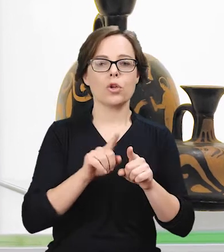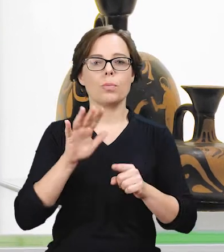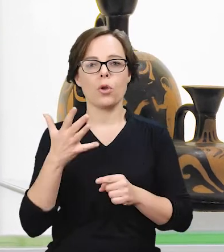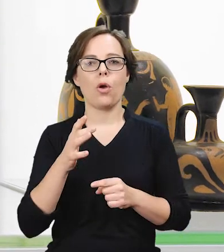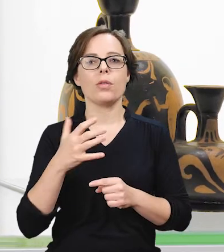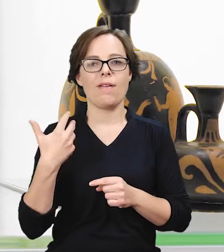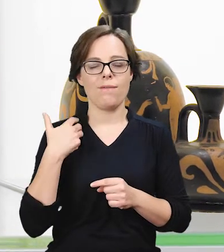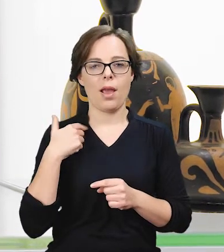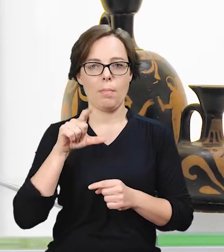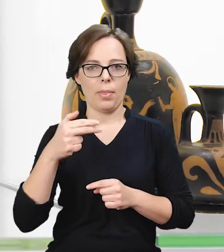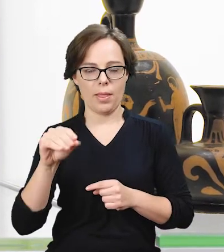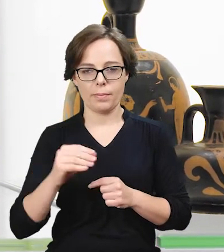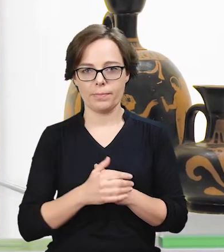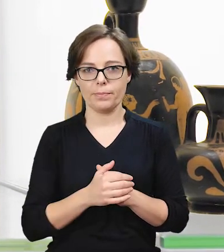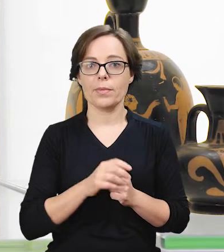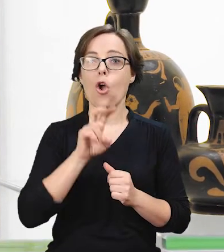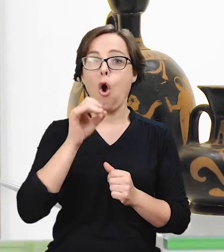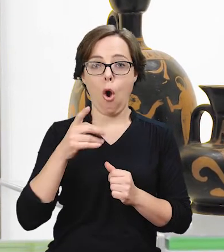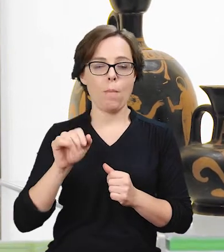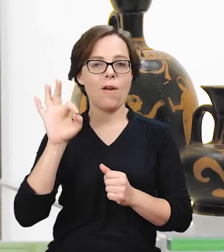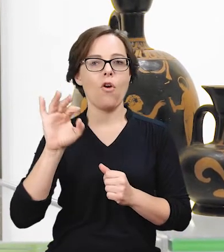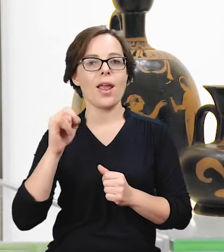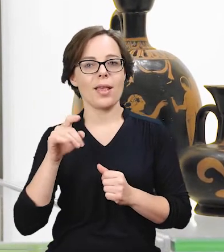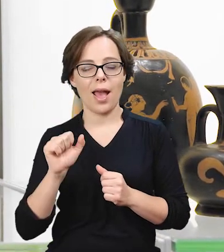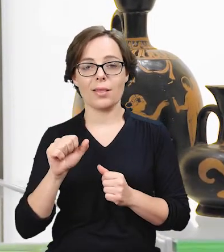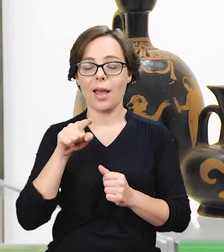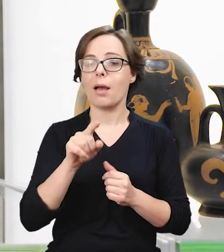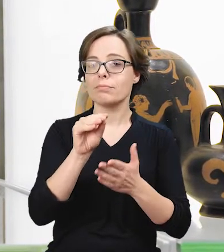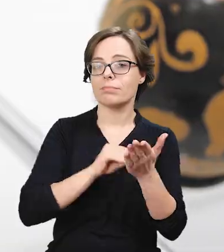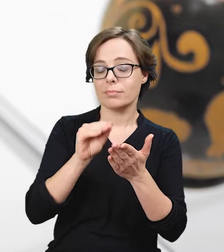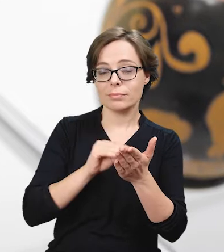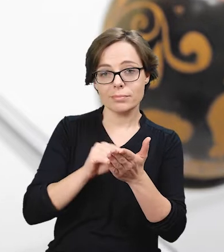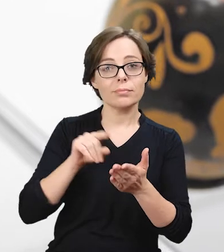Choć w Iliadzie Homer określa Amazonki jako godne mężczyzny,